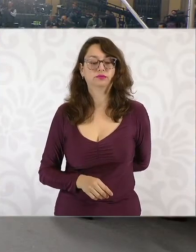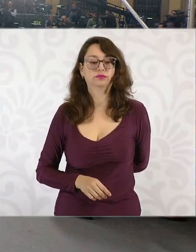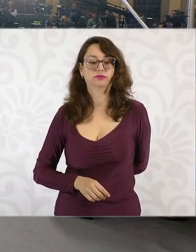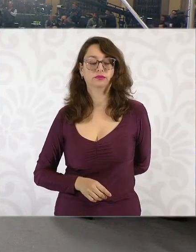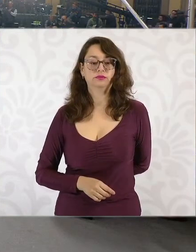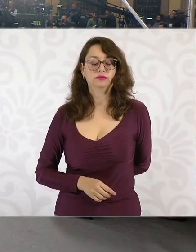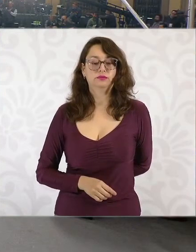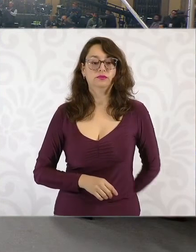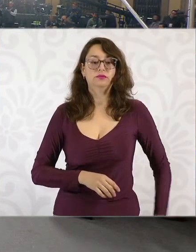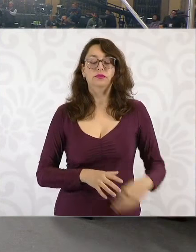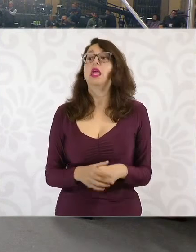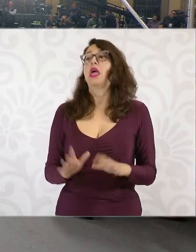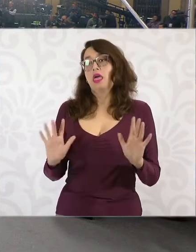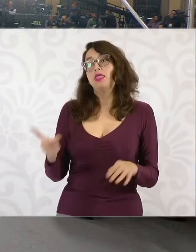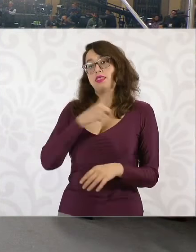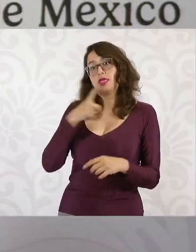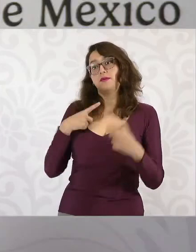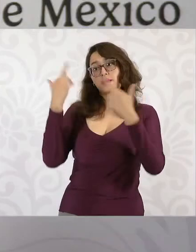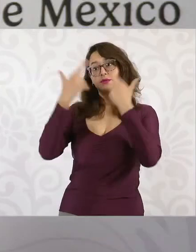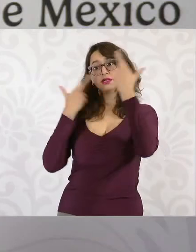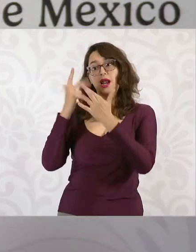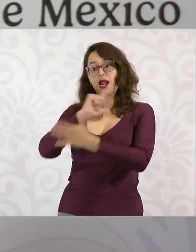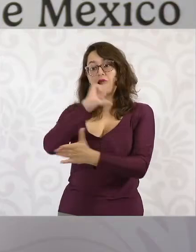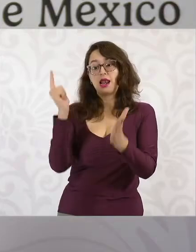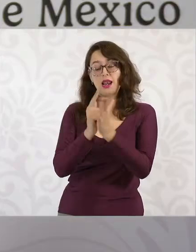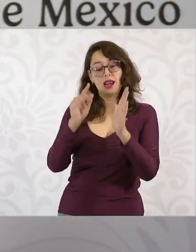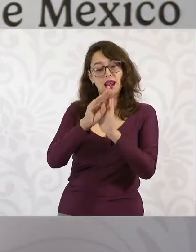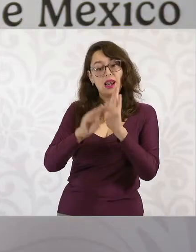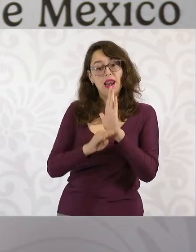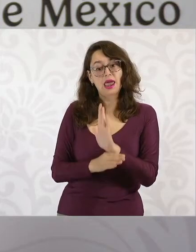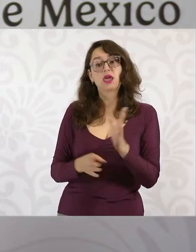pues tiene que revisarse en el marco de la legislación, pero no fue un operativo que